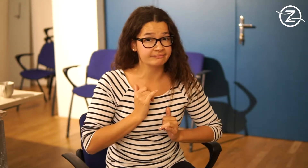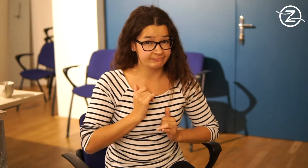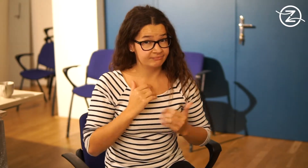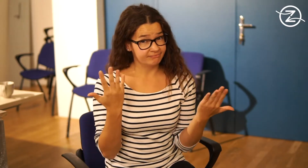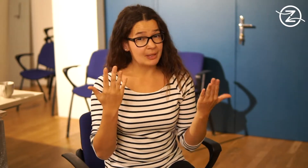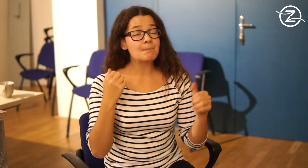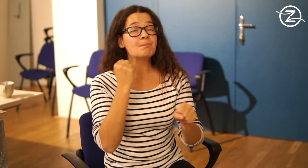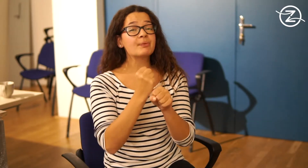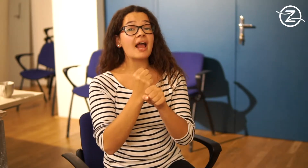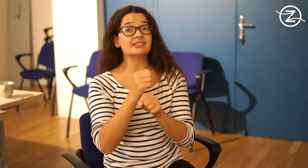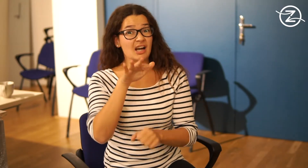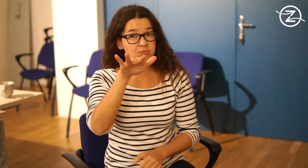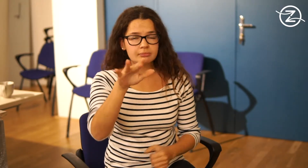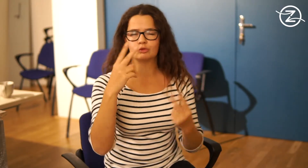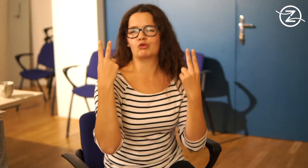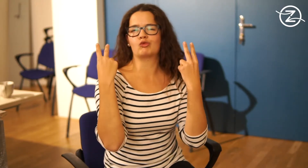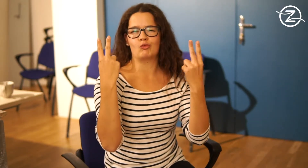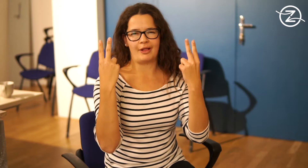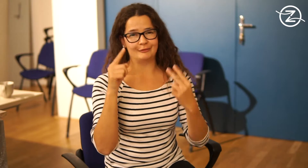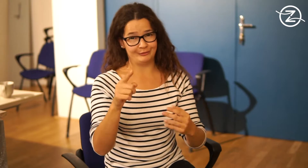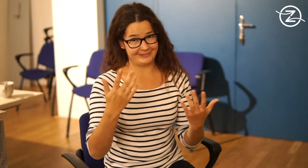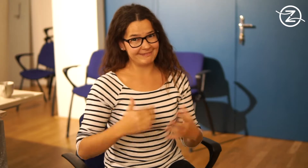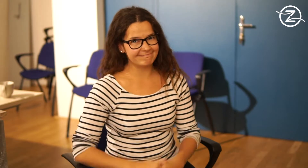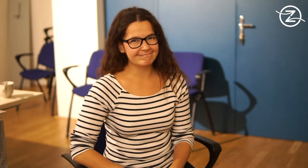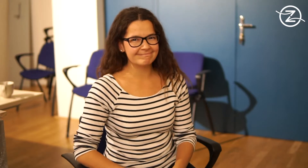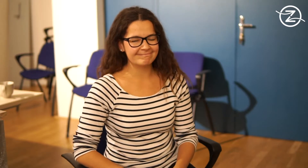Mít zaměstnání je pro život velmi důležité.